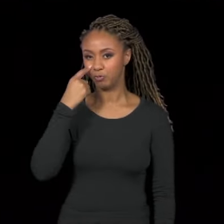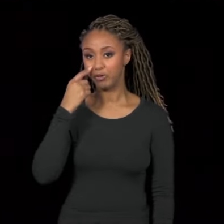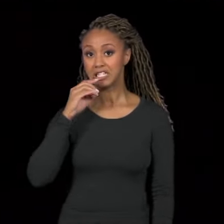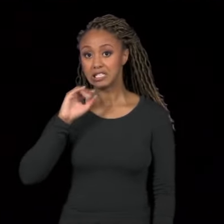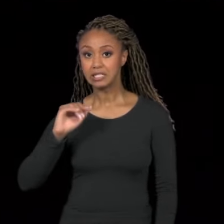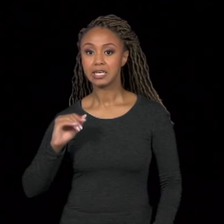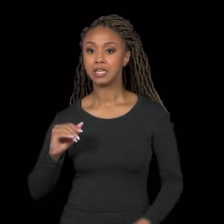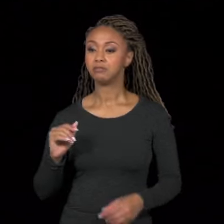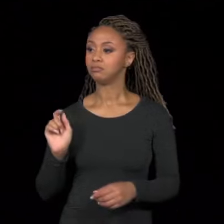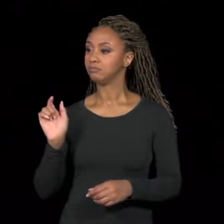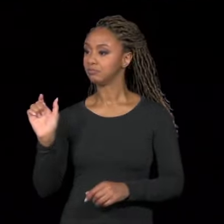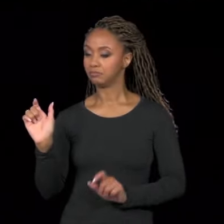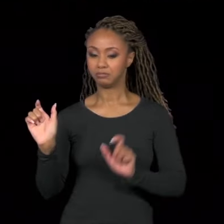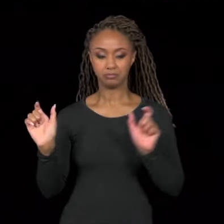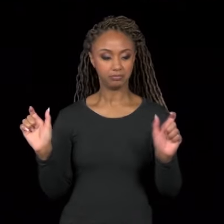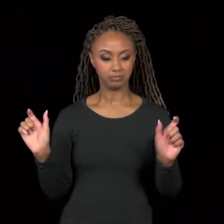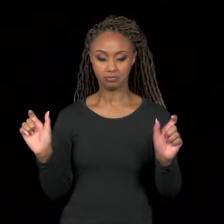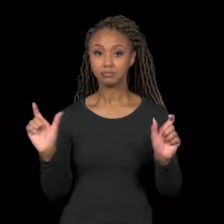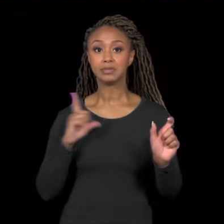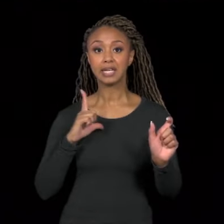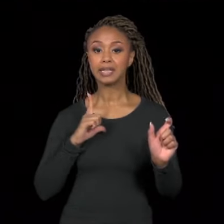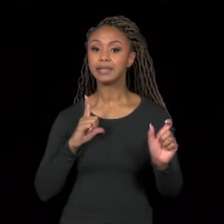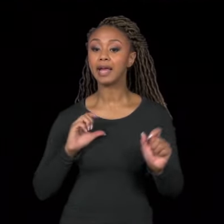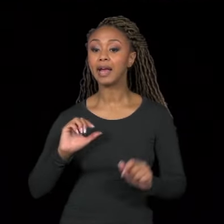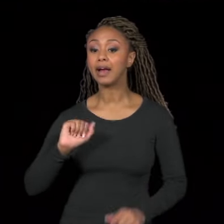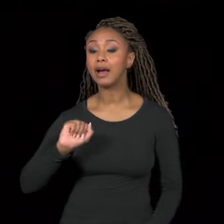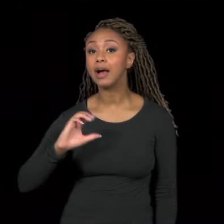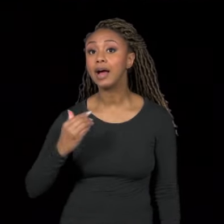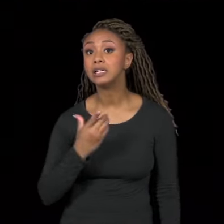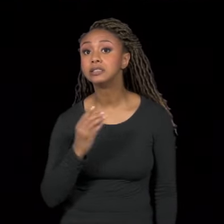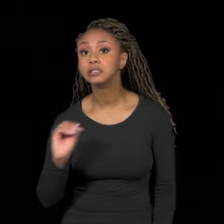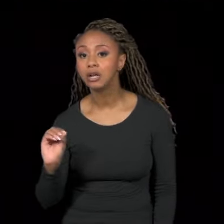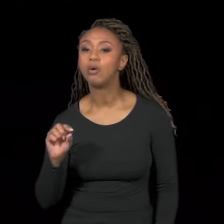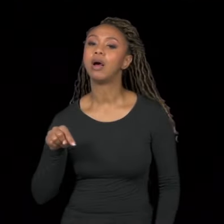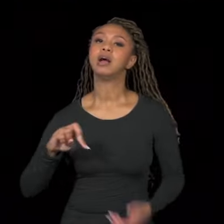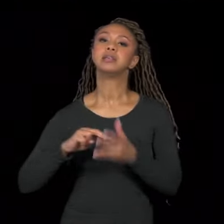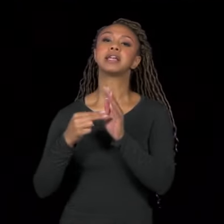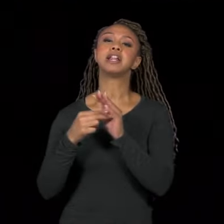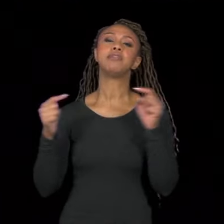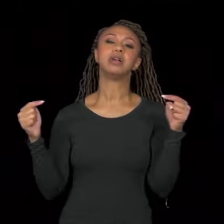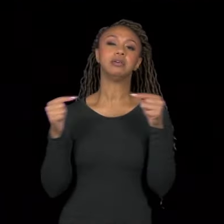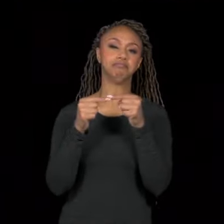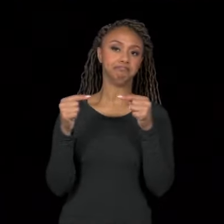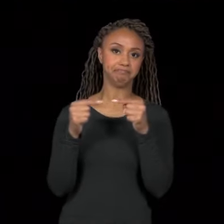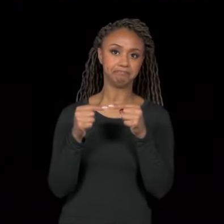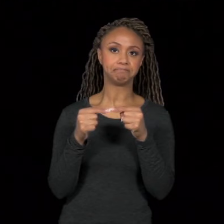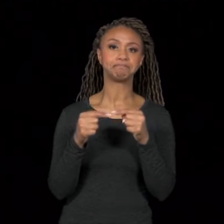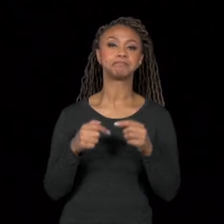ENTIDADES, É ISSO QUE CARACTERIZA UM RELACIONAMENTO. PERCEBAM QUE ISSO NORMALMENTE VAI ACONTECER POR